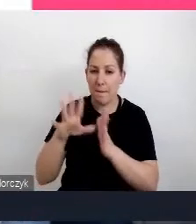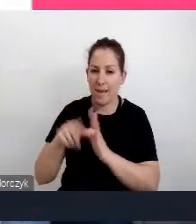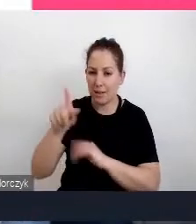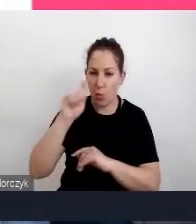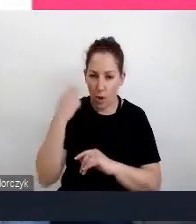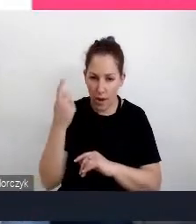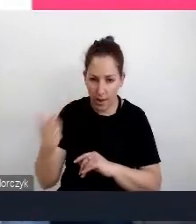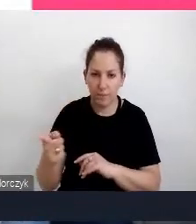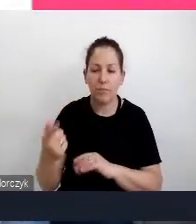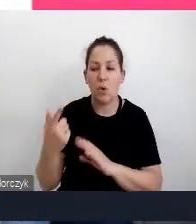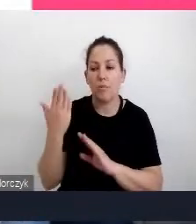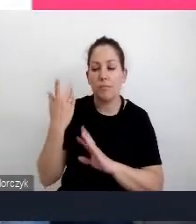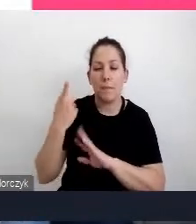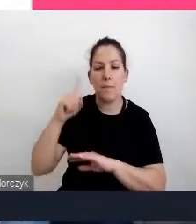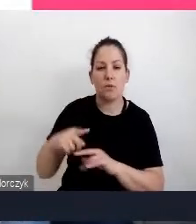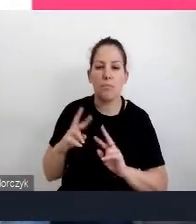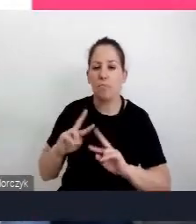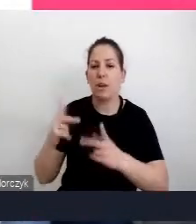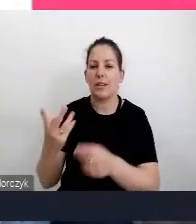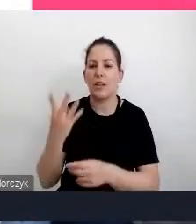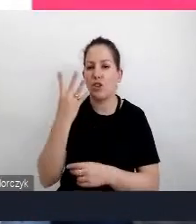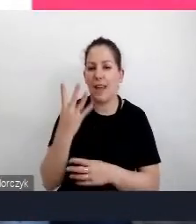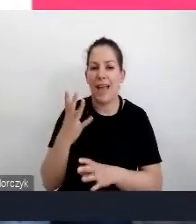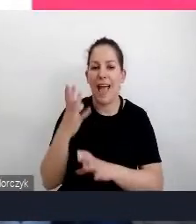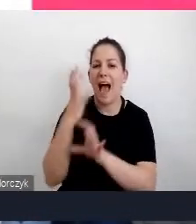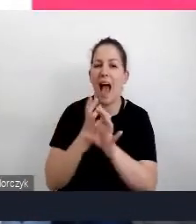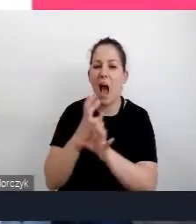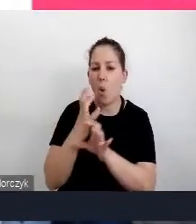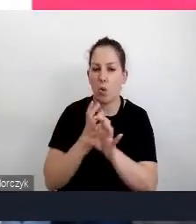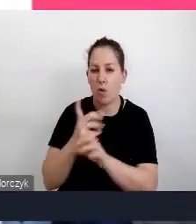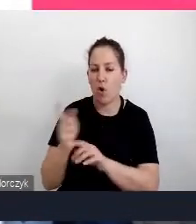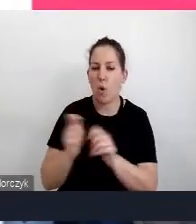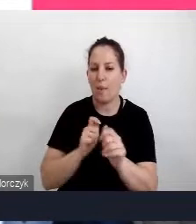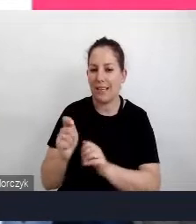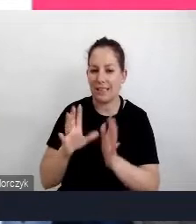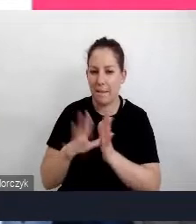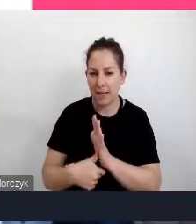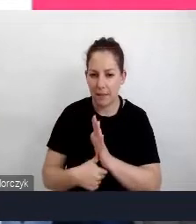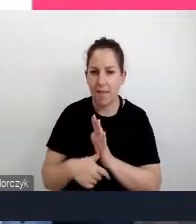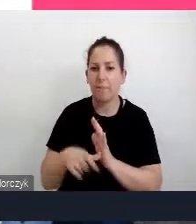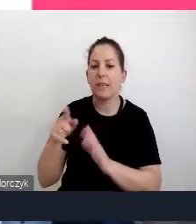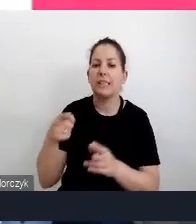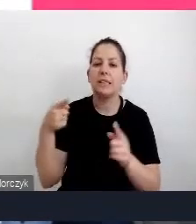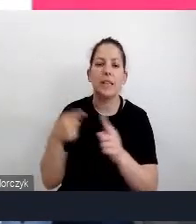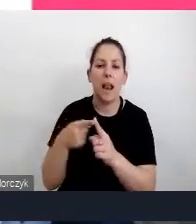w ubiegłym miesiącu przekazaliśmy cztery autobusy komunikacji miejskiej, które mają służyć mieszkańcom tego miasta